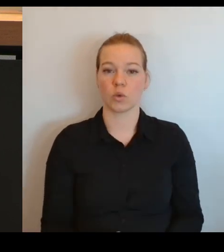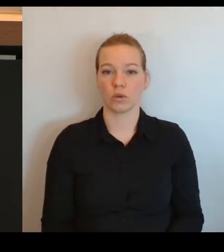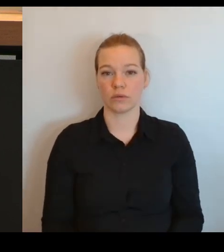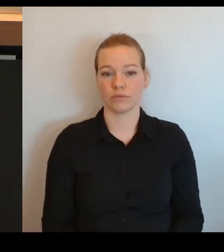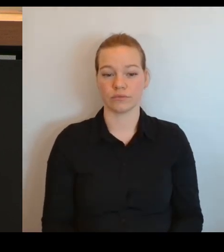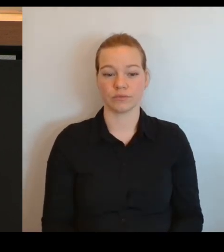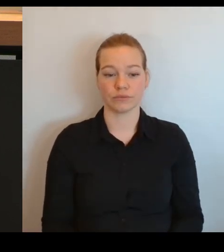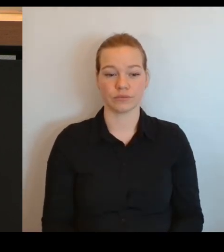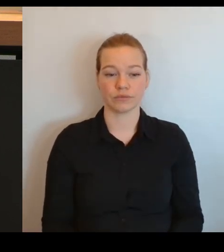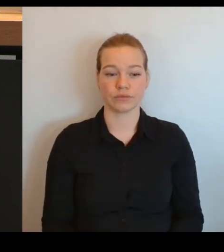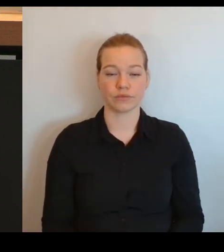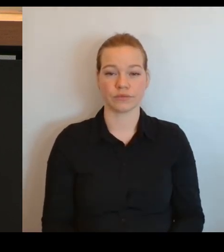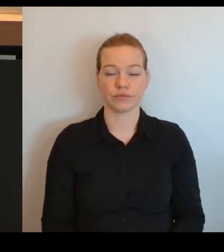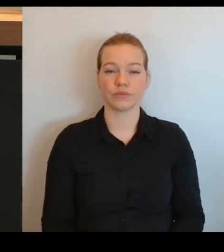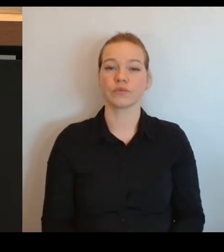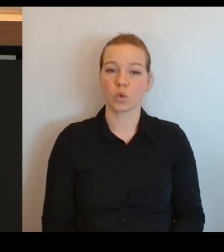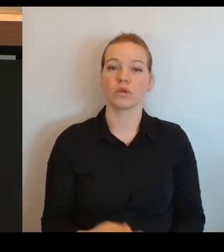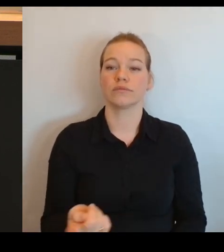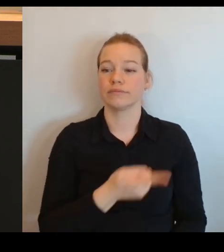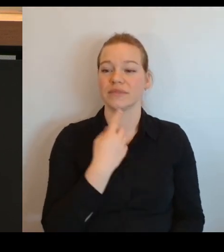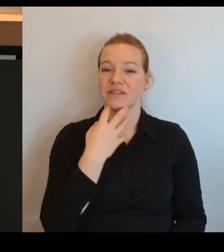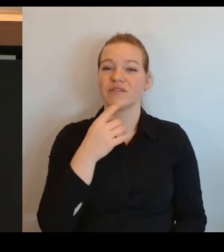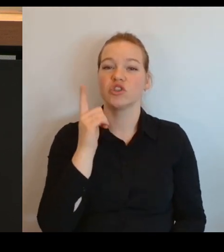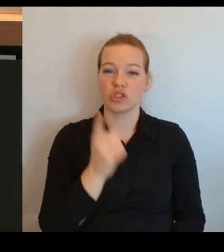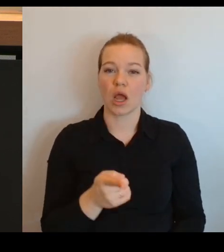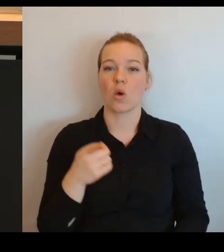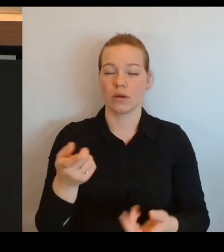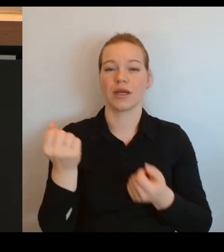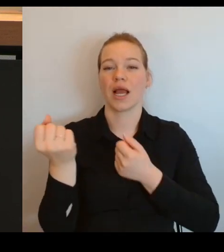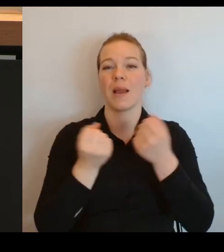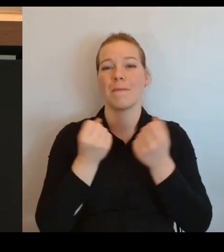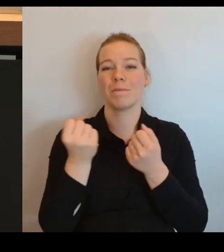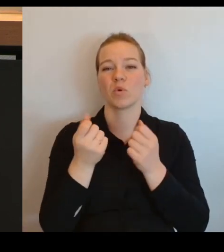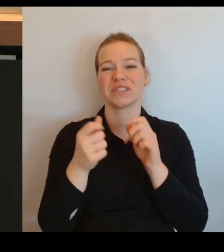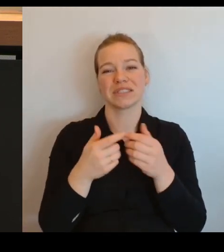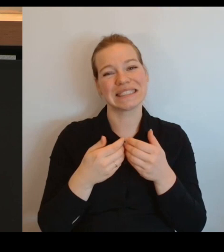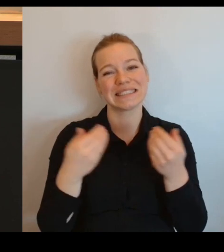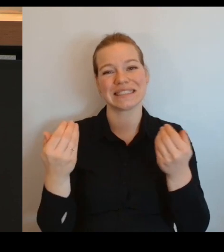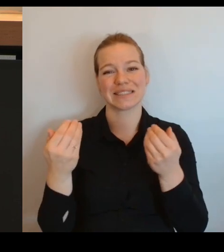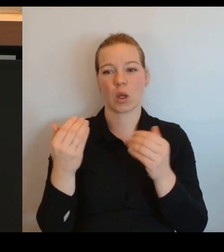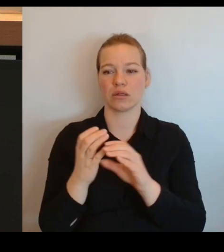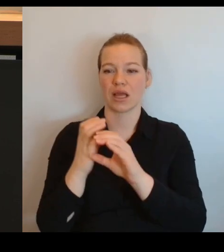fahrstreifen, die Sie angeordnet haben, wurden beklagt bzw es wurde in Widerspruch gegangen und die mussten alle wieder abgeordnet werden.